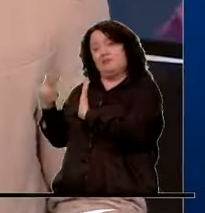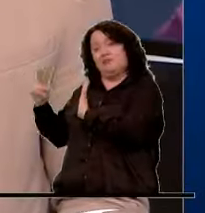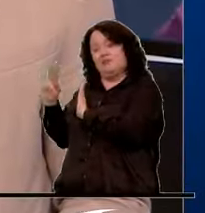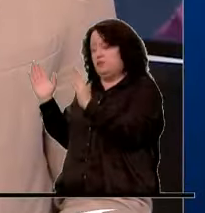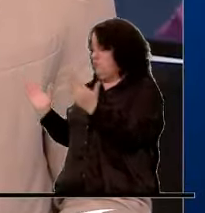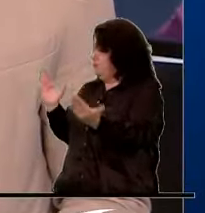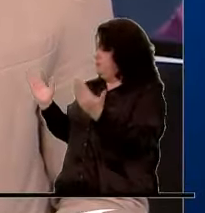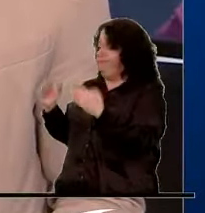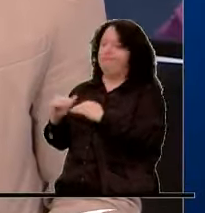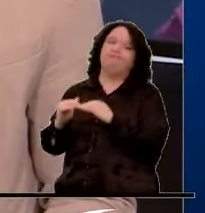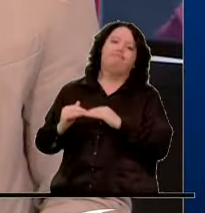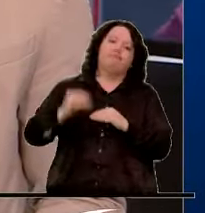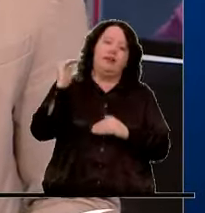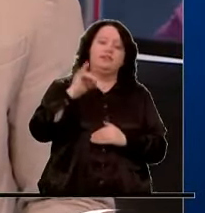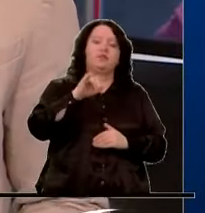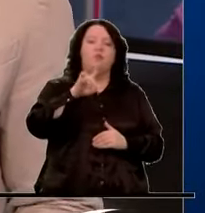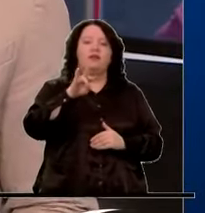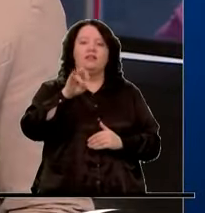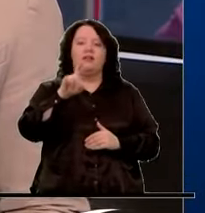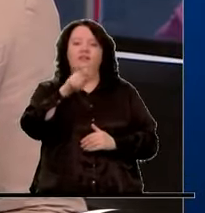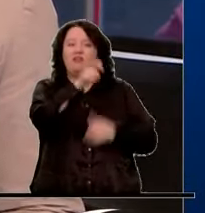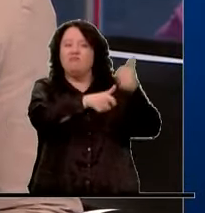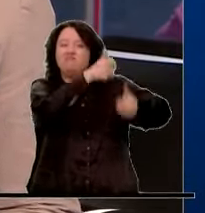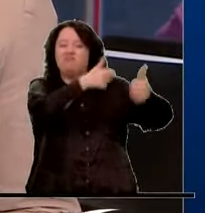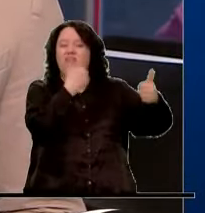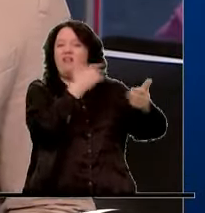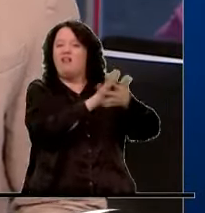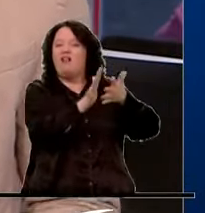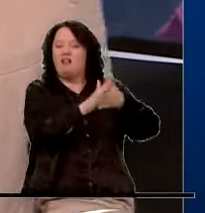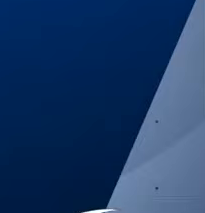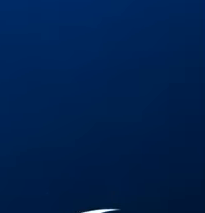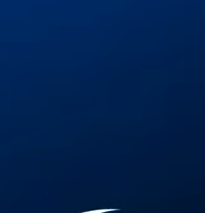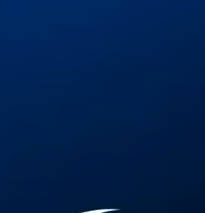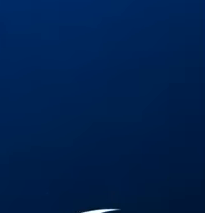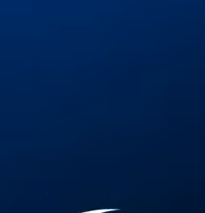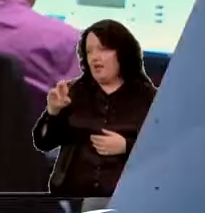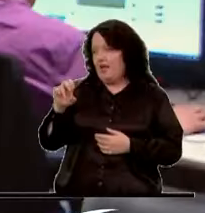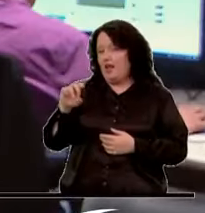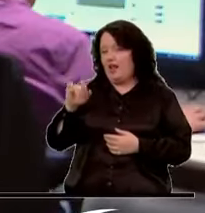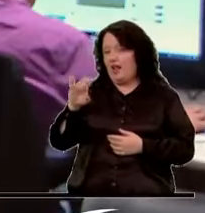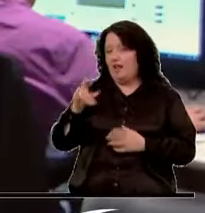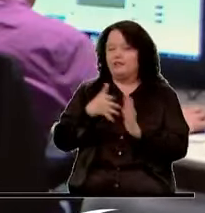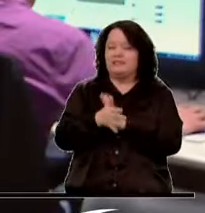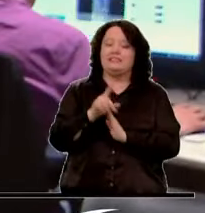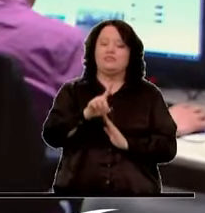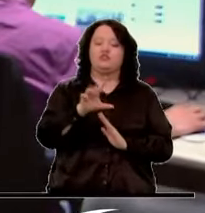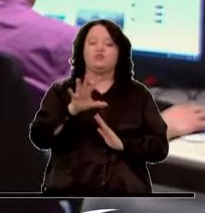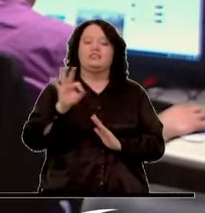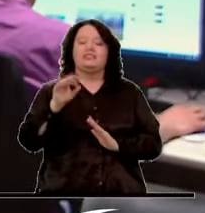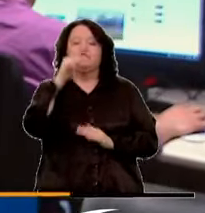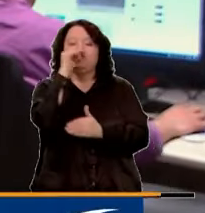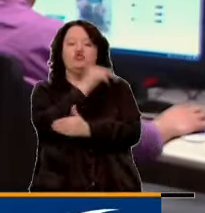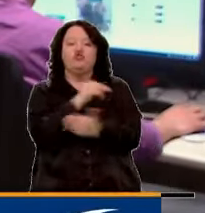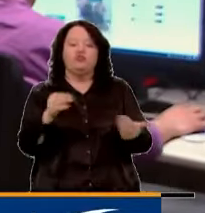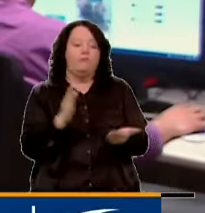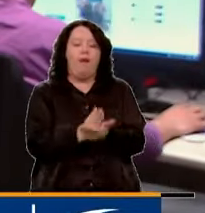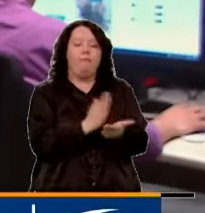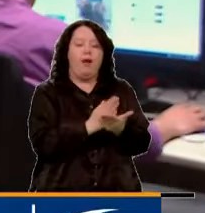han presentado cuatro Cinto 50 personas por manipulación de pólvora en diciembre, un aumento del 11% en comparación con la